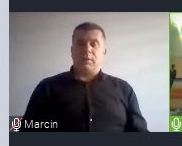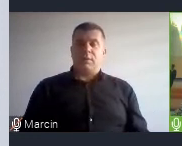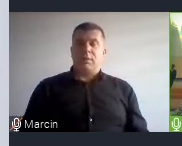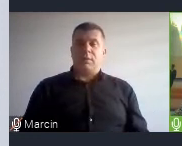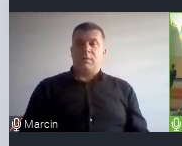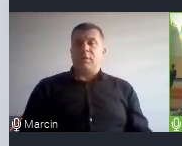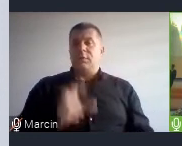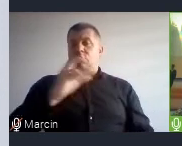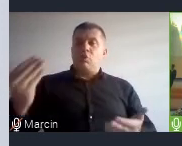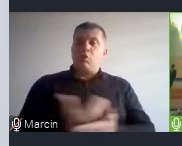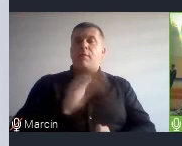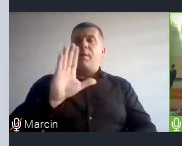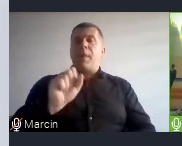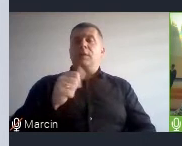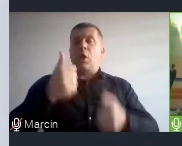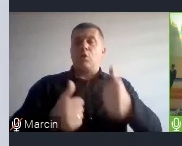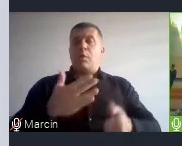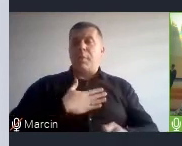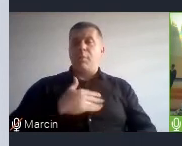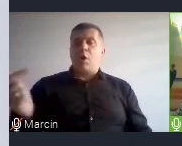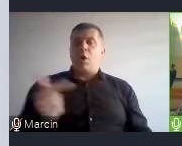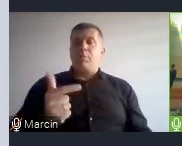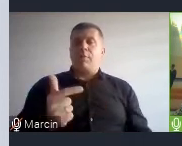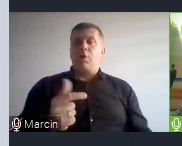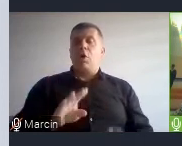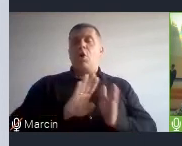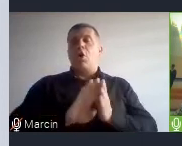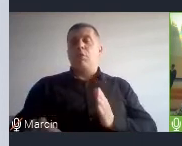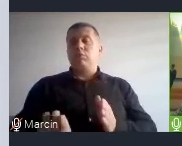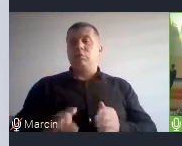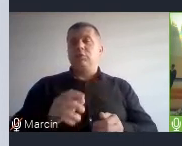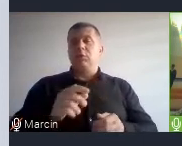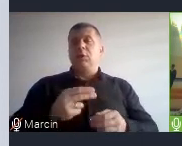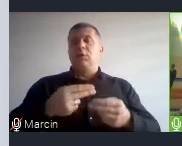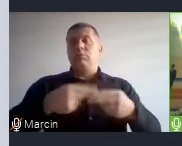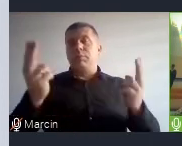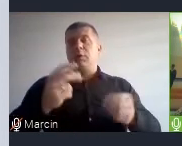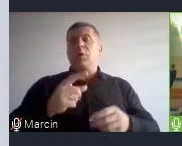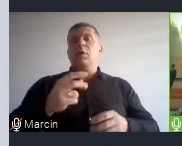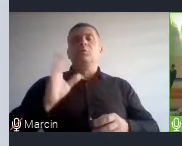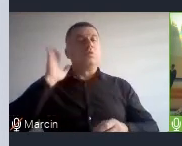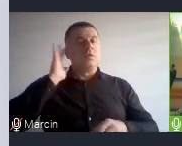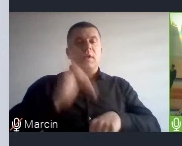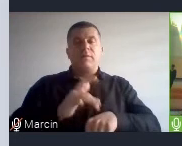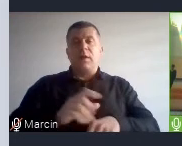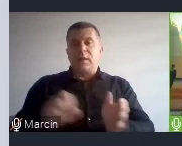Czy na Nowej Bazie Konkurencyjności mam obowiązek obok publikacji rozstrzygnięć mam obowiązek umieścić skany ofert?